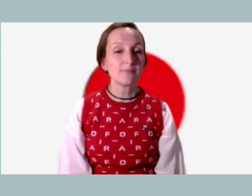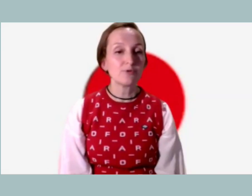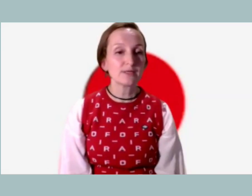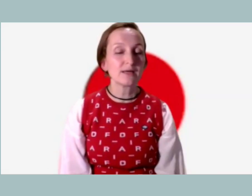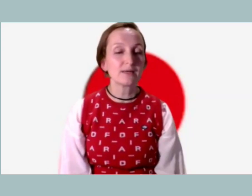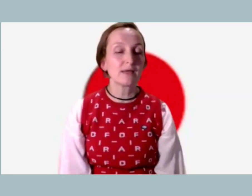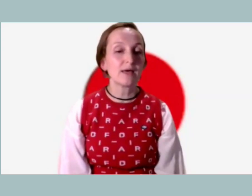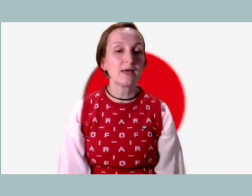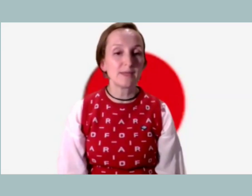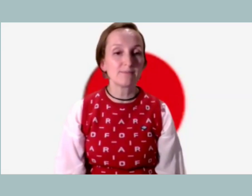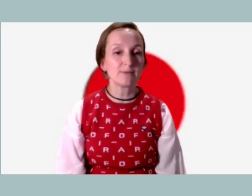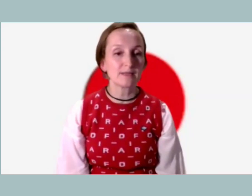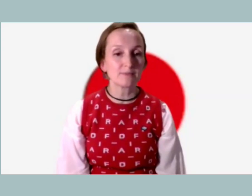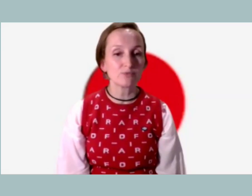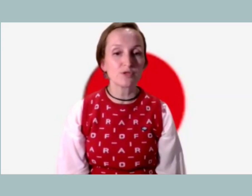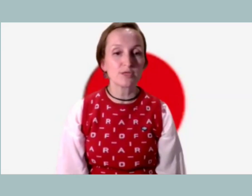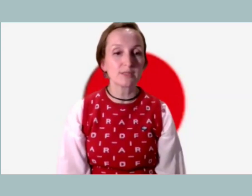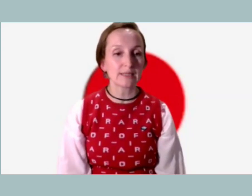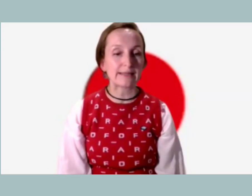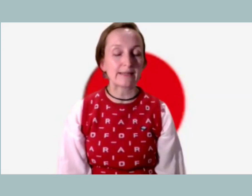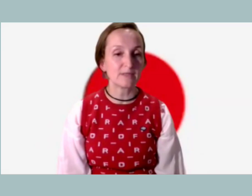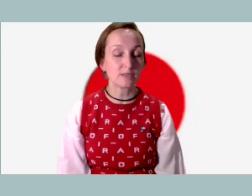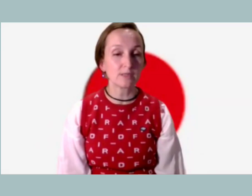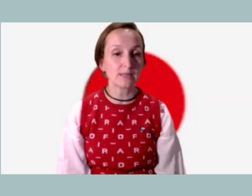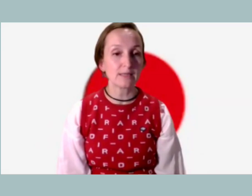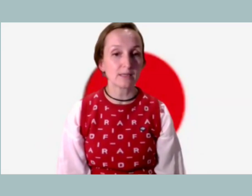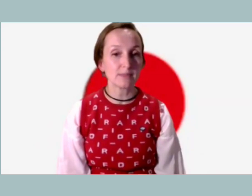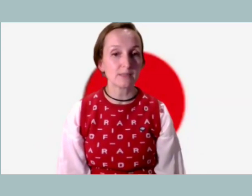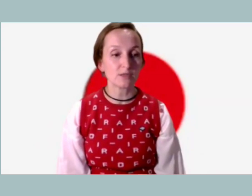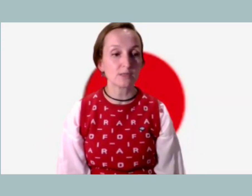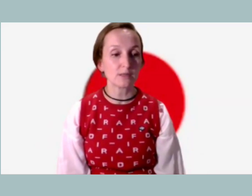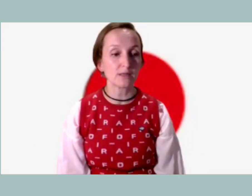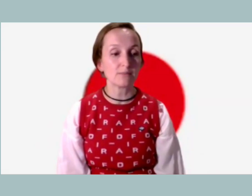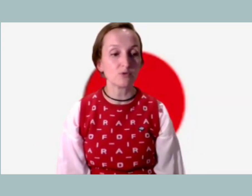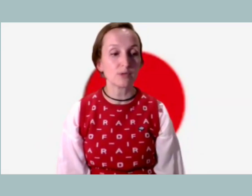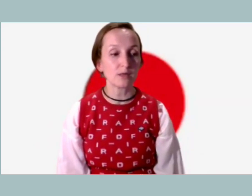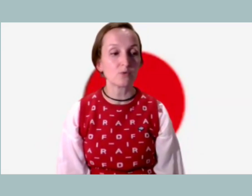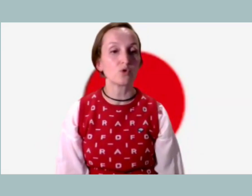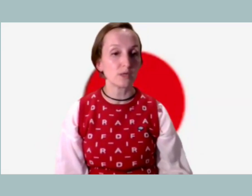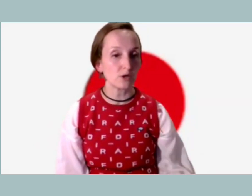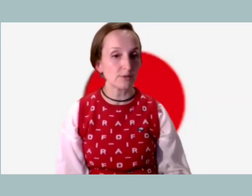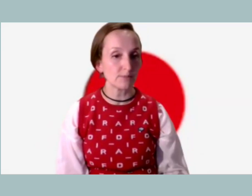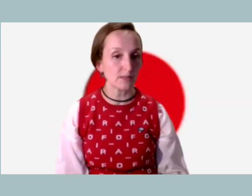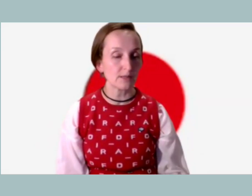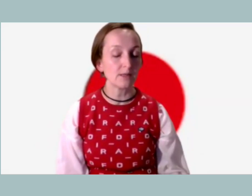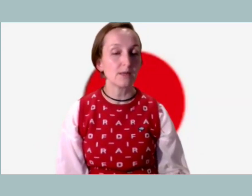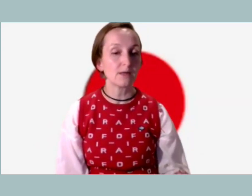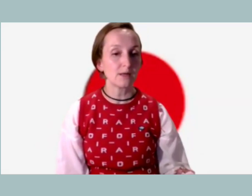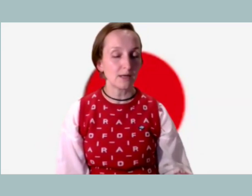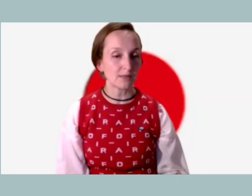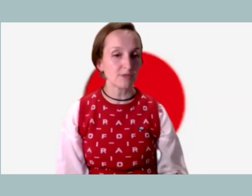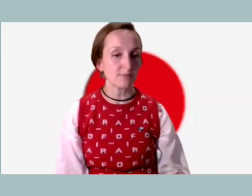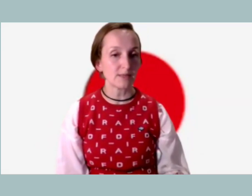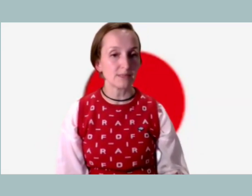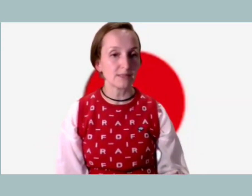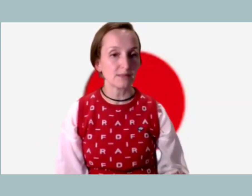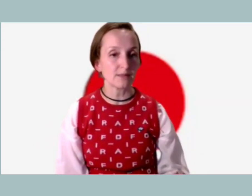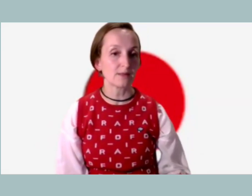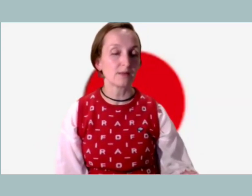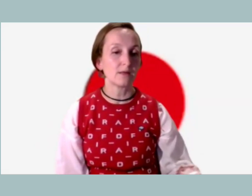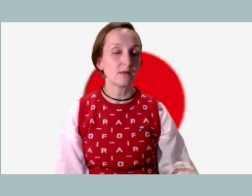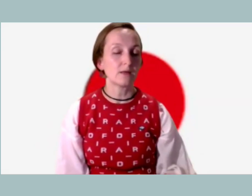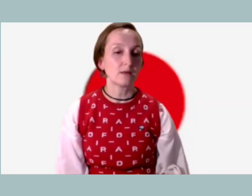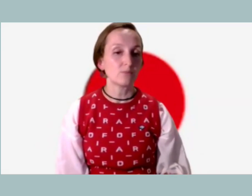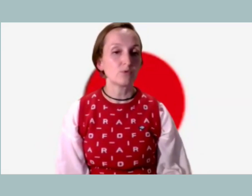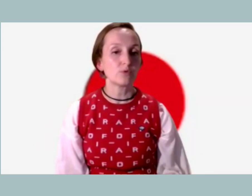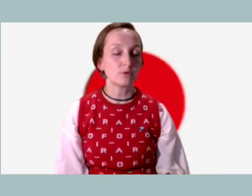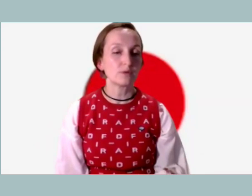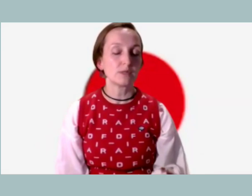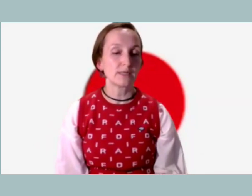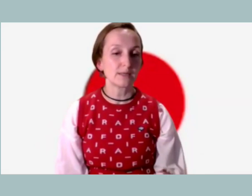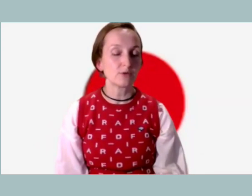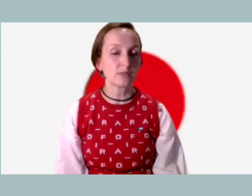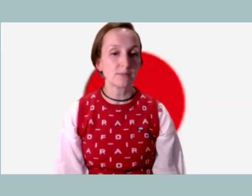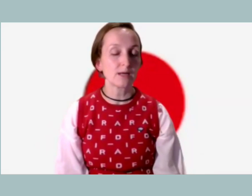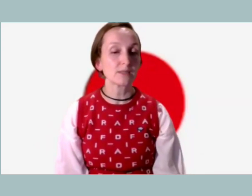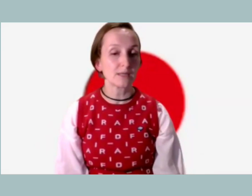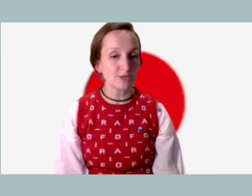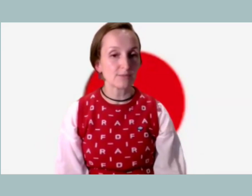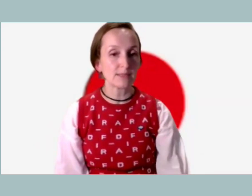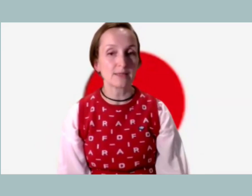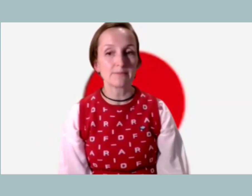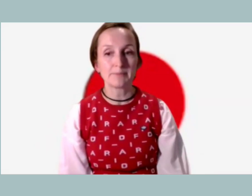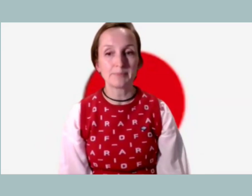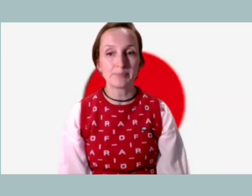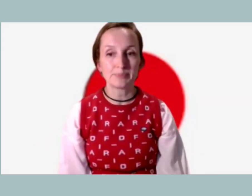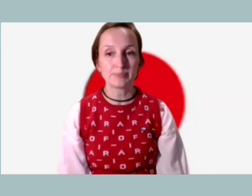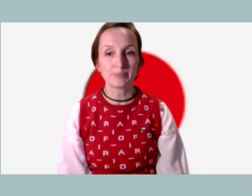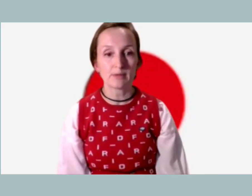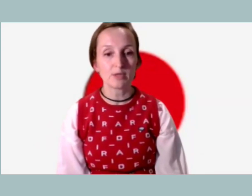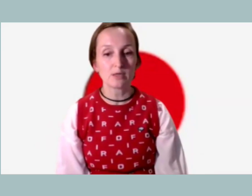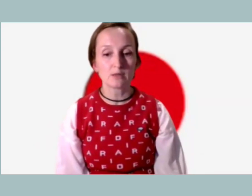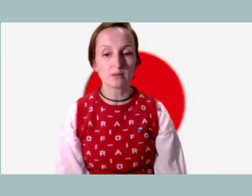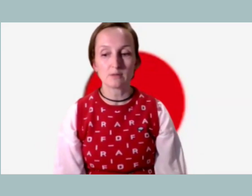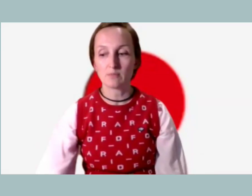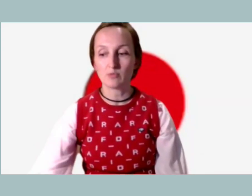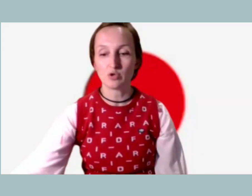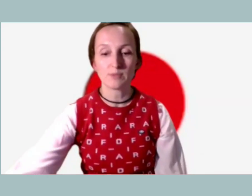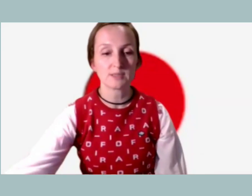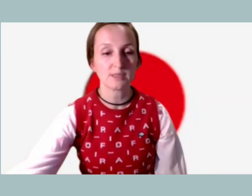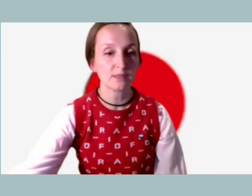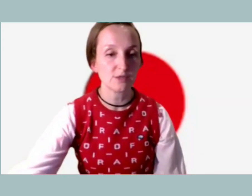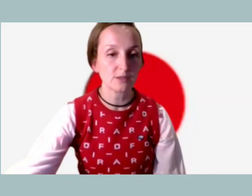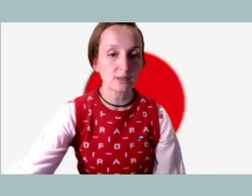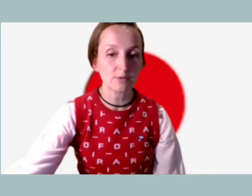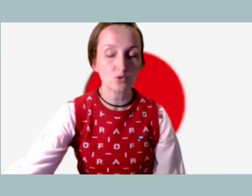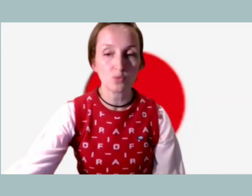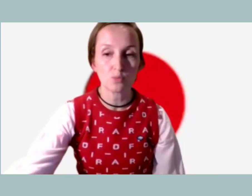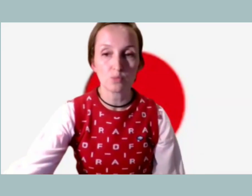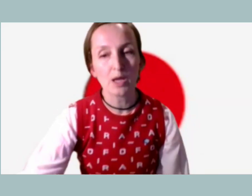Japonya’da yabancı dillere büyük önem veriyorlar. Koike hanım da Arapça biliyor, Renho hanım da Çince biliyor.